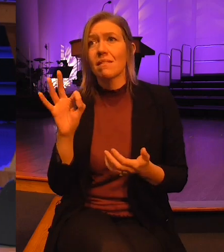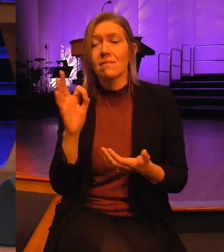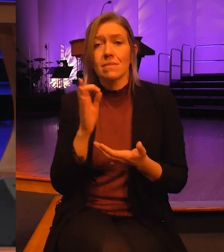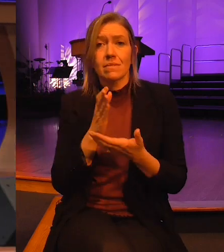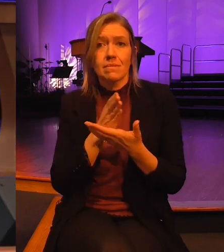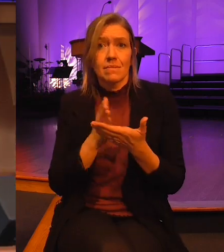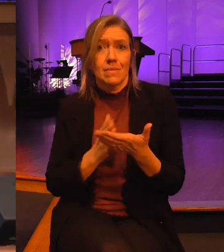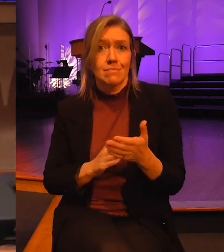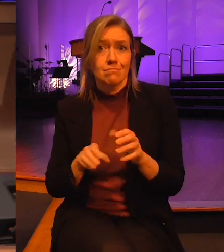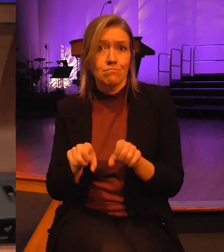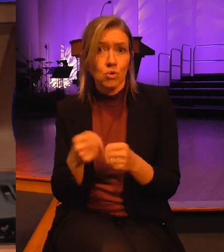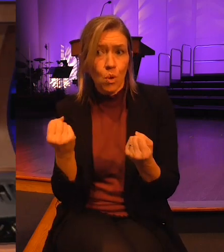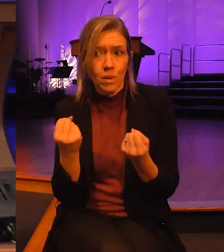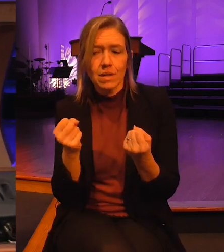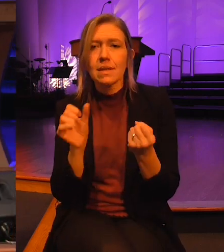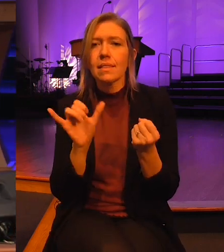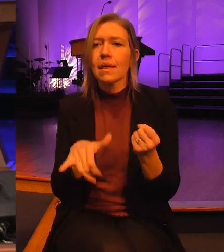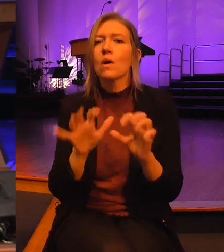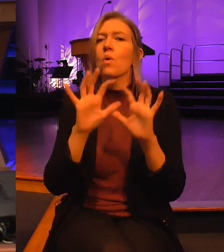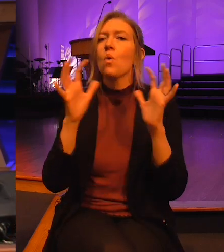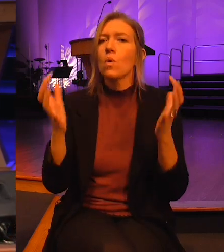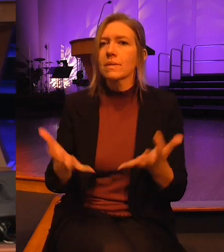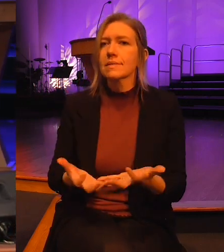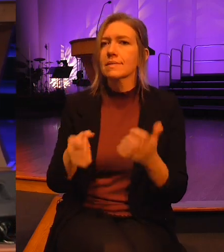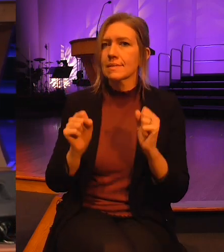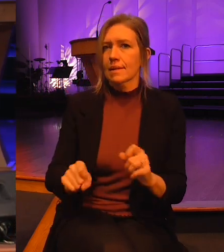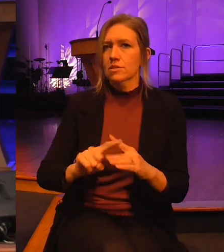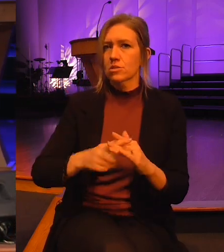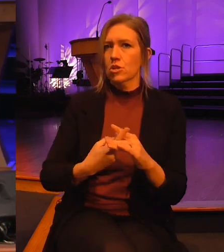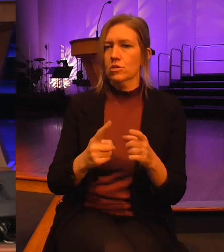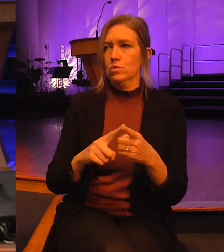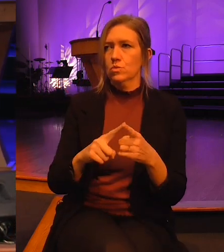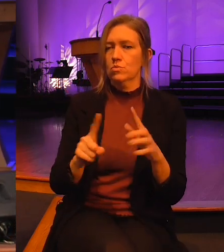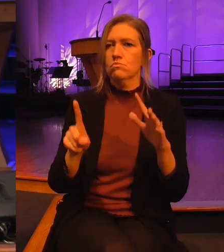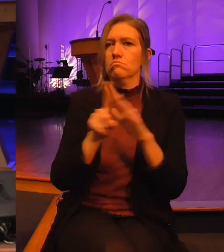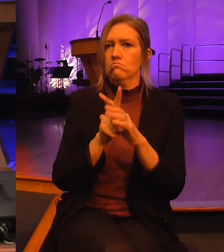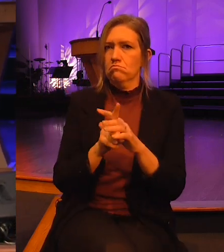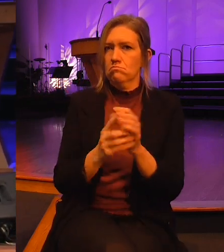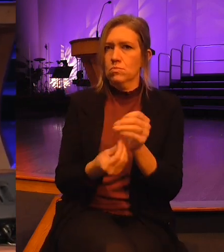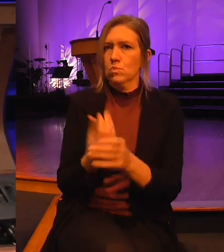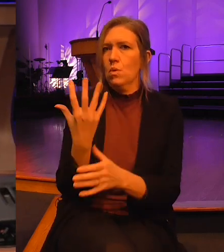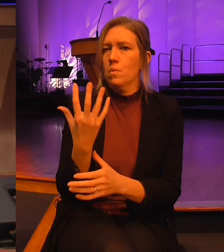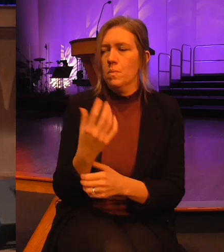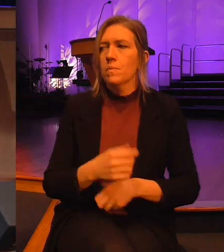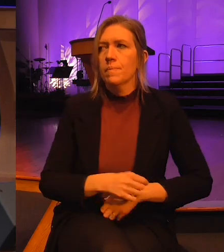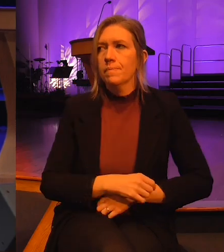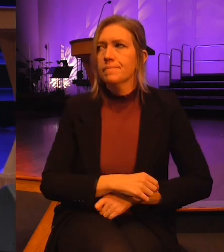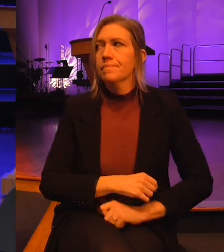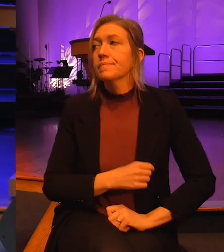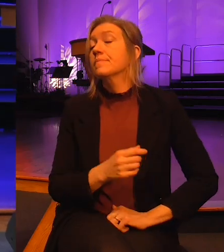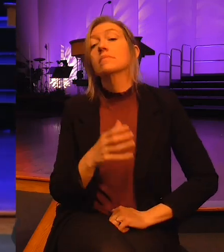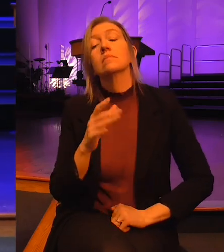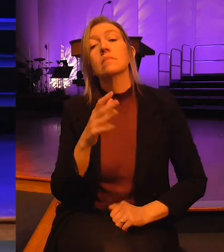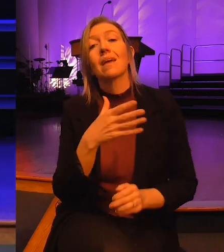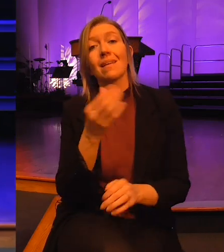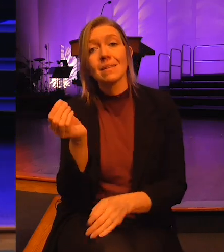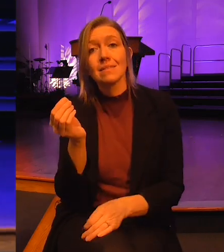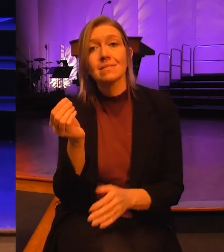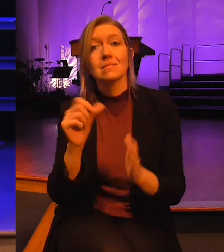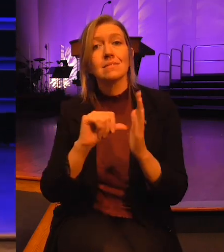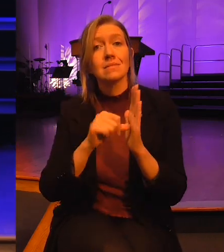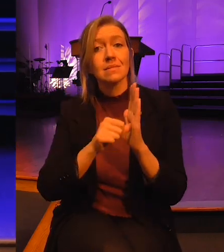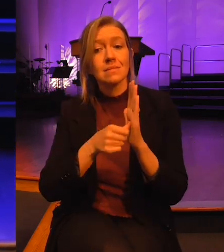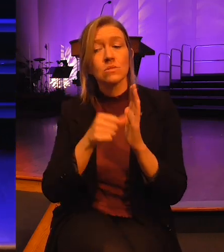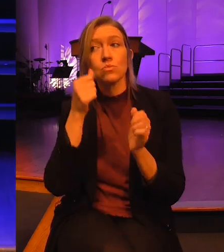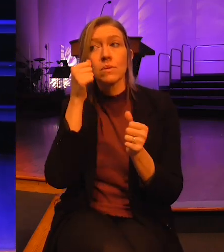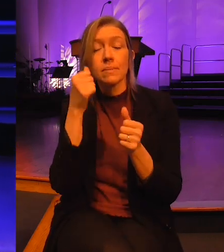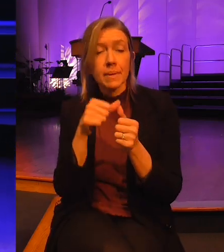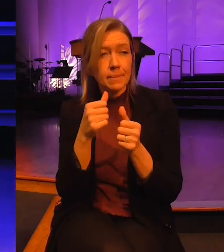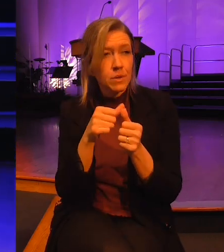que la plenitud pueda comenzar a emerger. También me invitaría a recordar que no se trata de